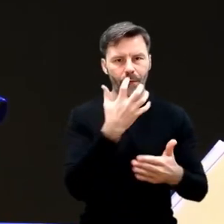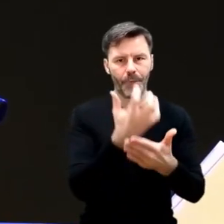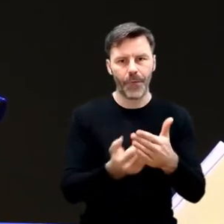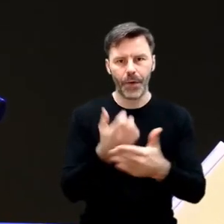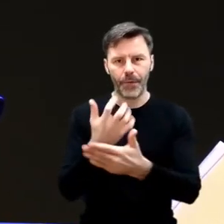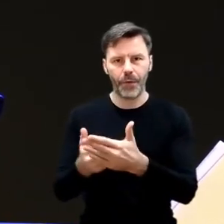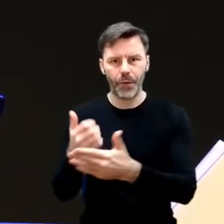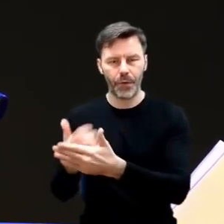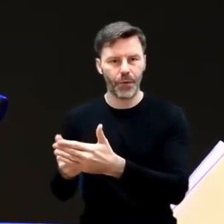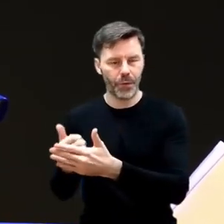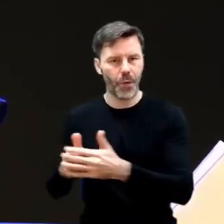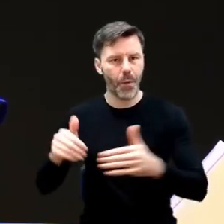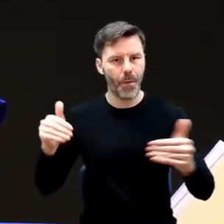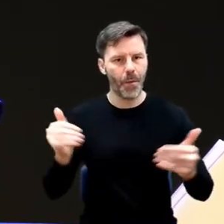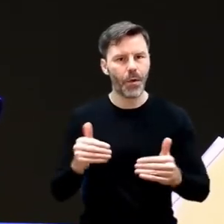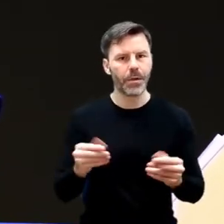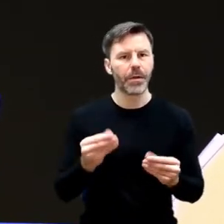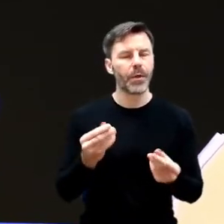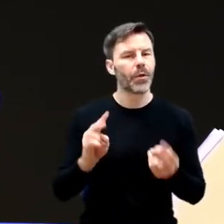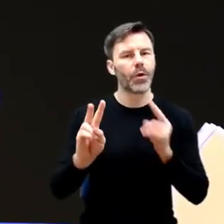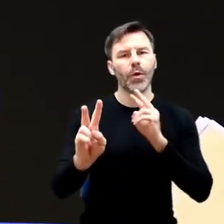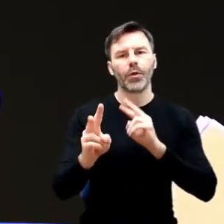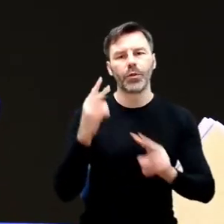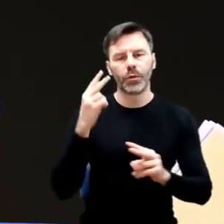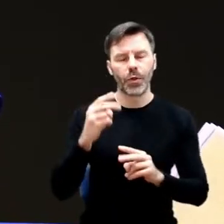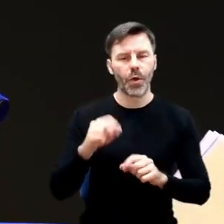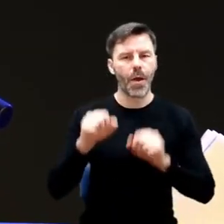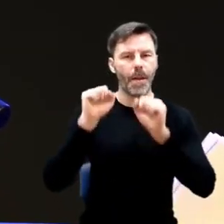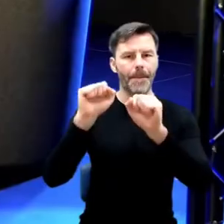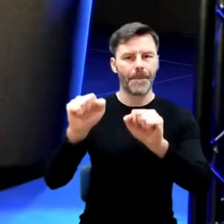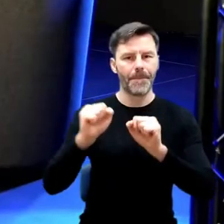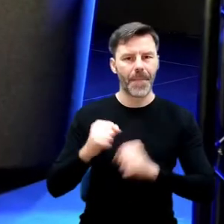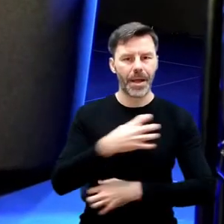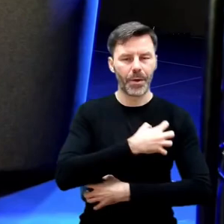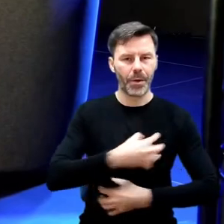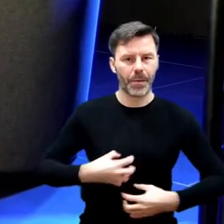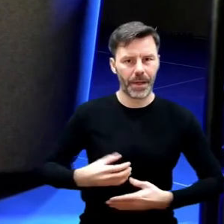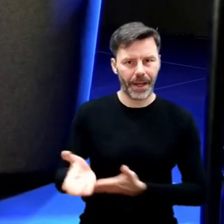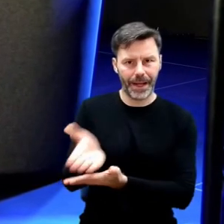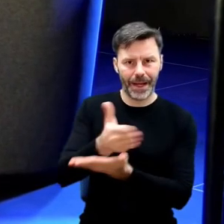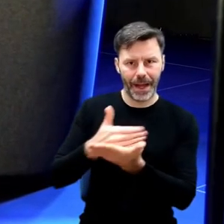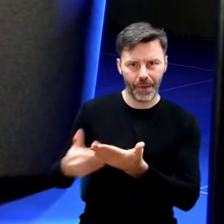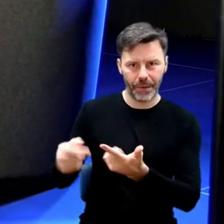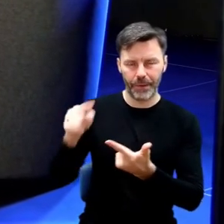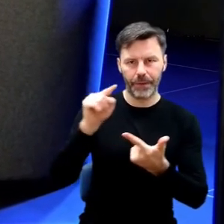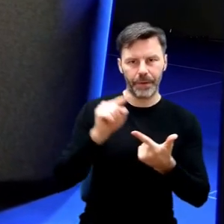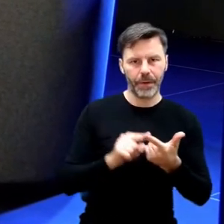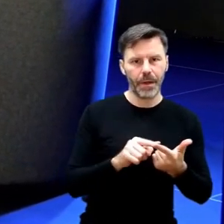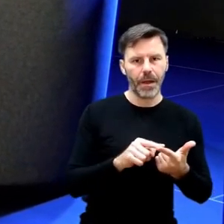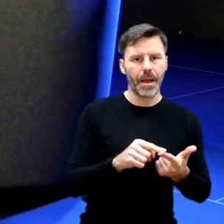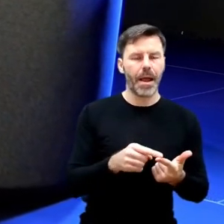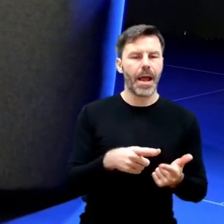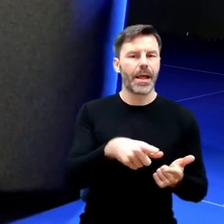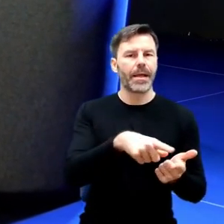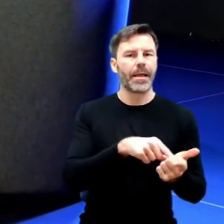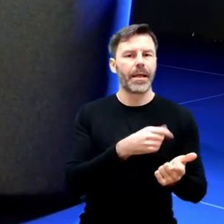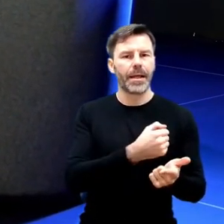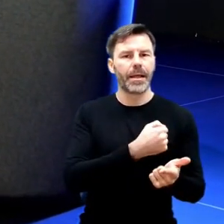przede wszystkim, funduszu dopłat Banku Gospodarstwa Krajowego, preferencyjnego kredytu dla TBS-ów i SIM-ów,